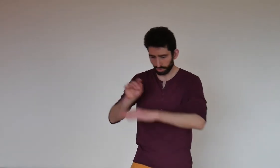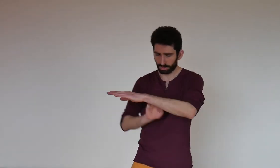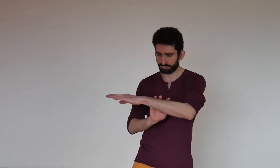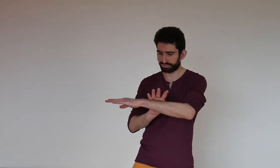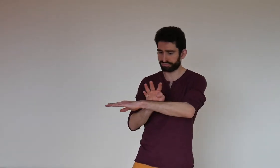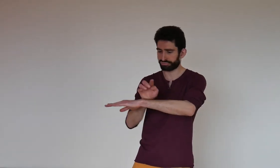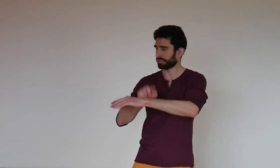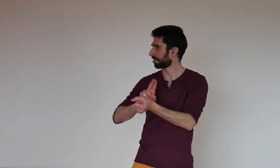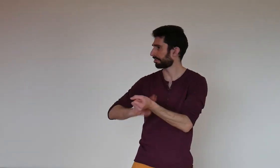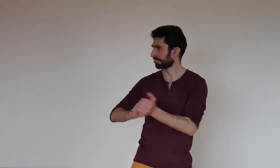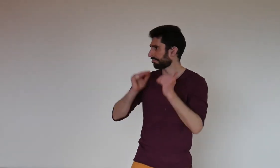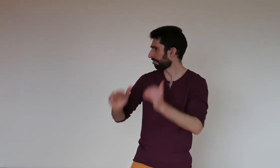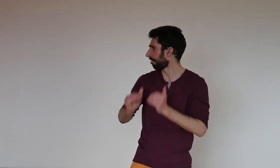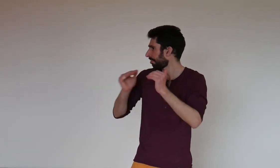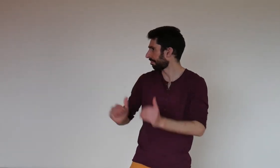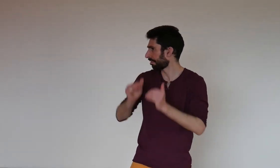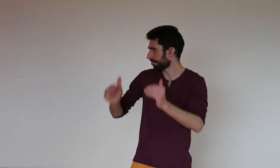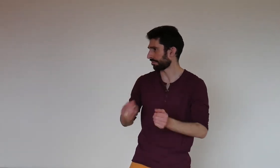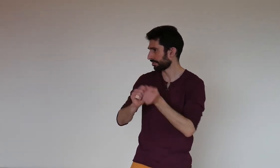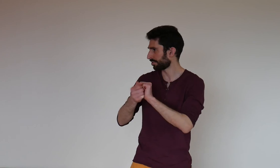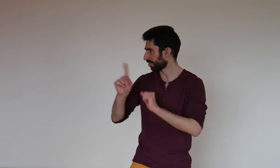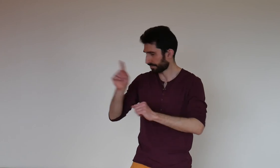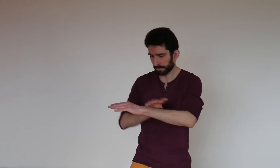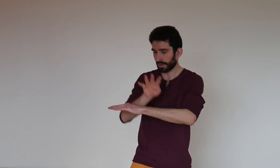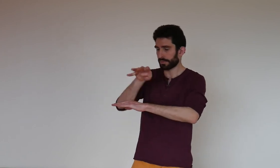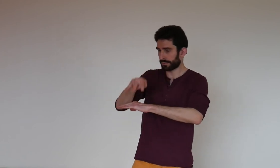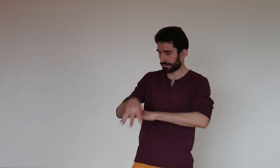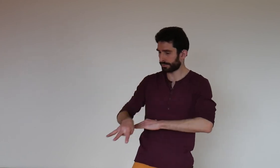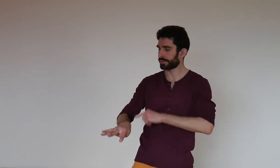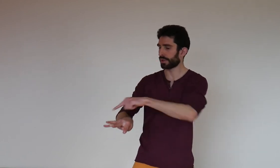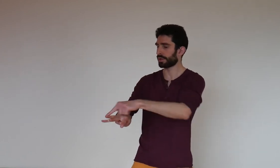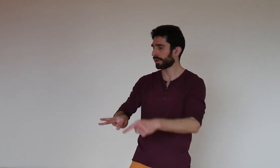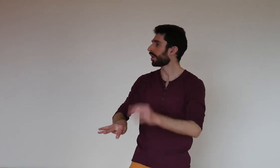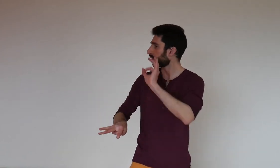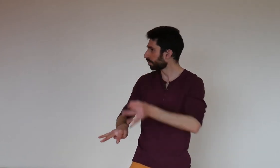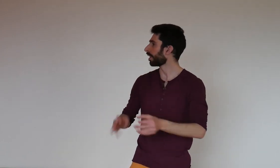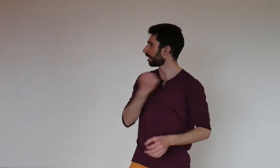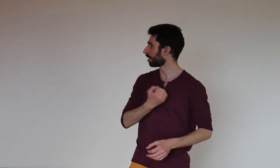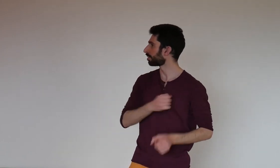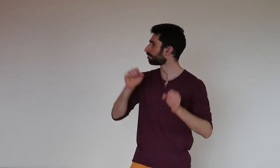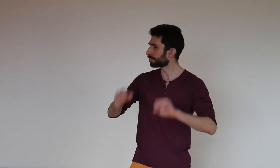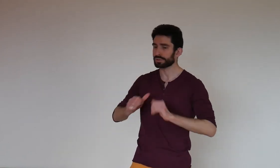Non car le rythme de repousse reste pareil. Par contre, oui, les pointes peuvent s'abîmer